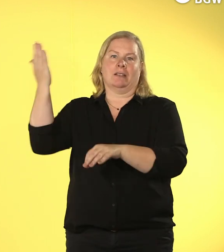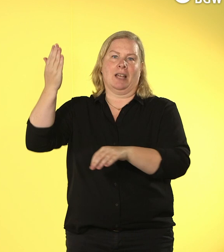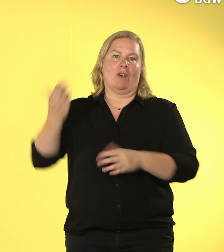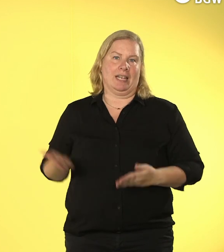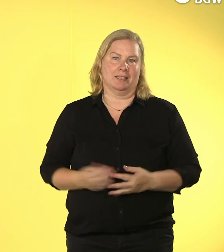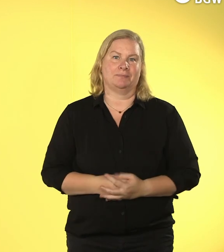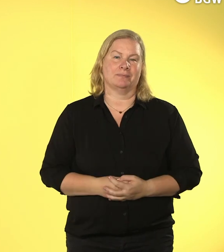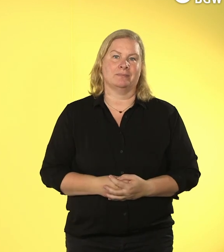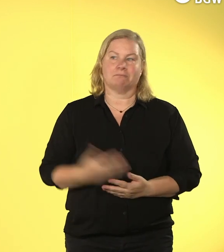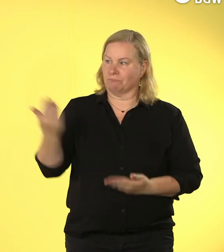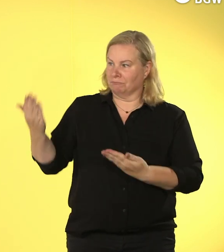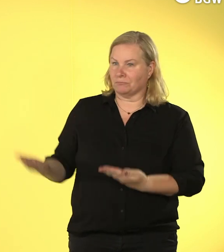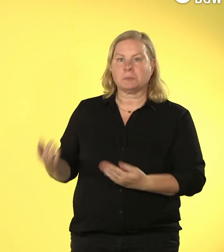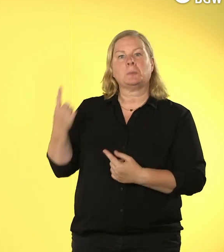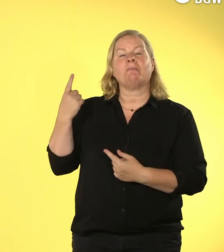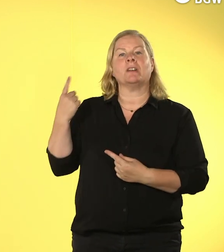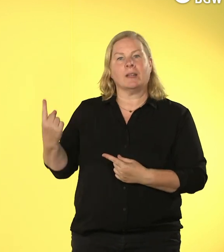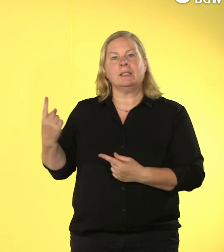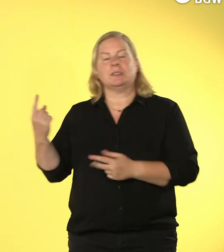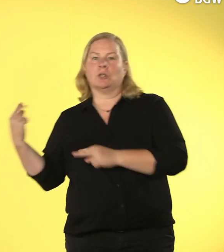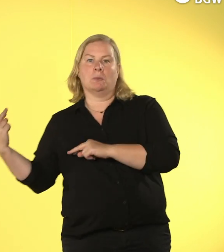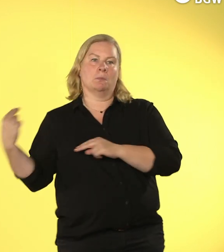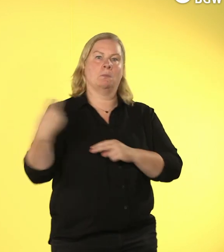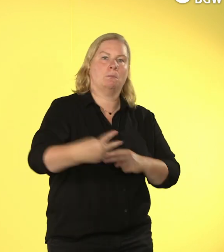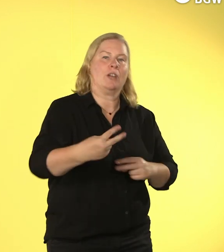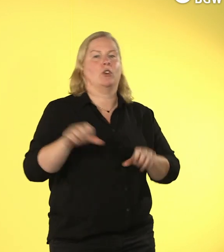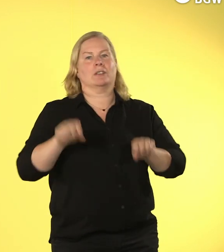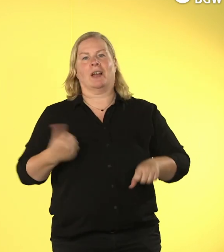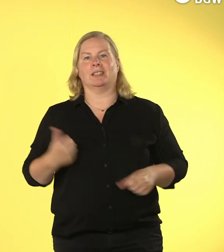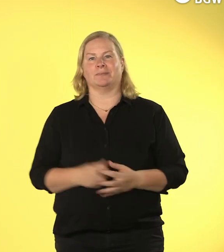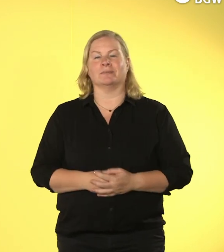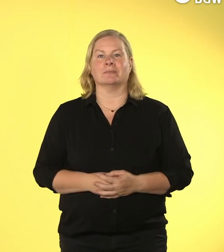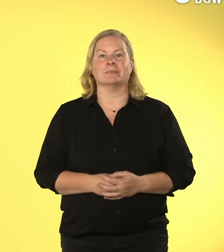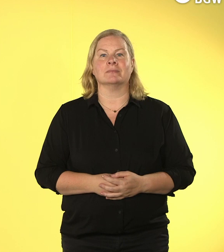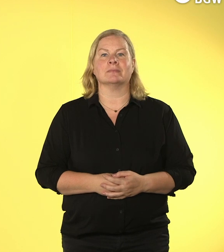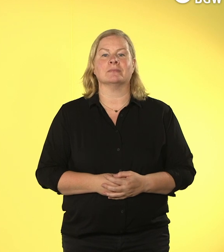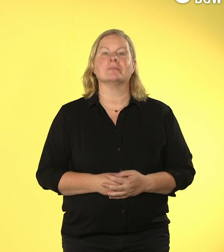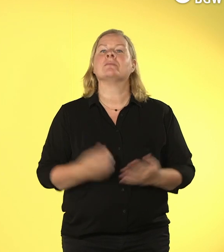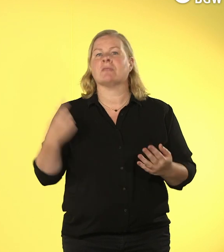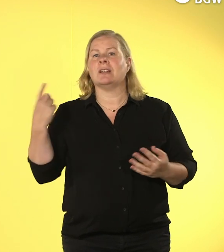So kann er sich um die Beantwortung kümmern, ohne den Chat durchzulesen.